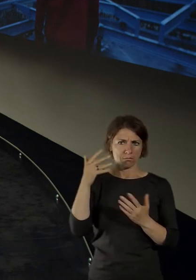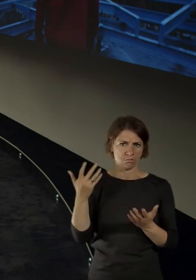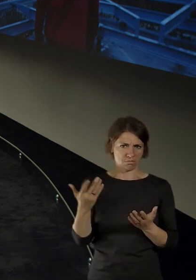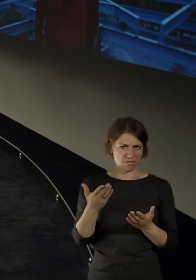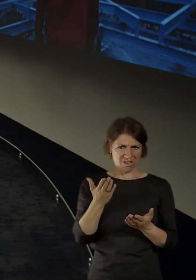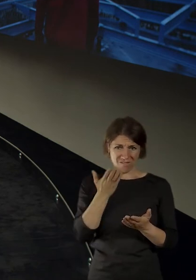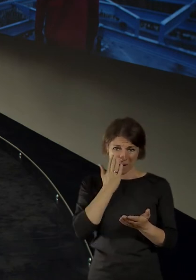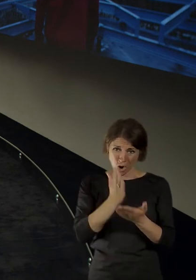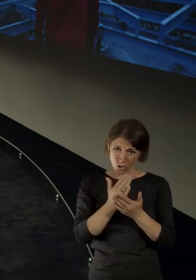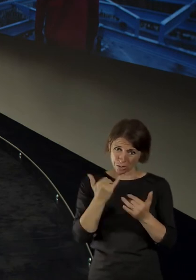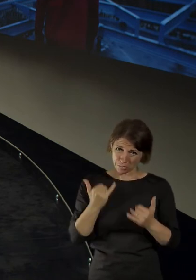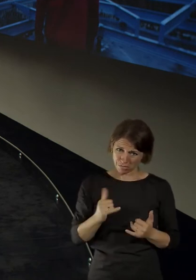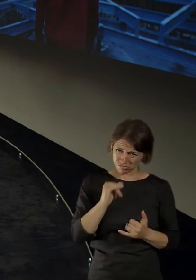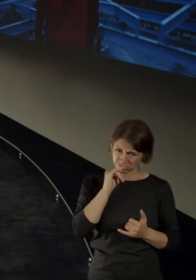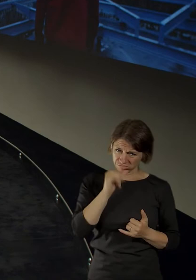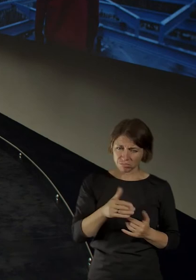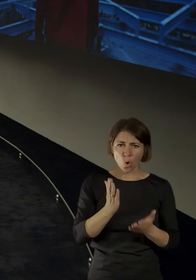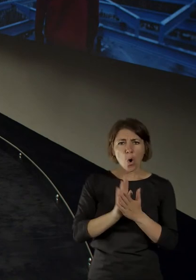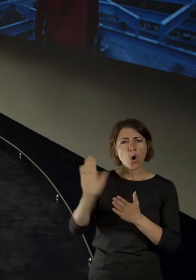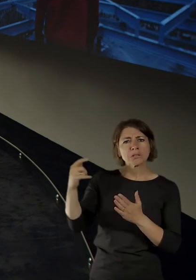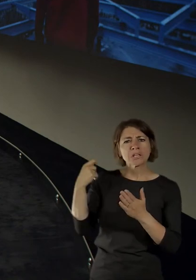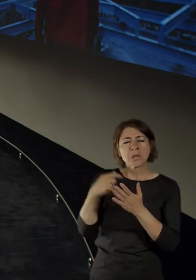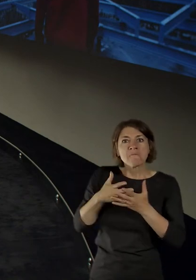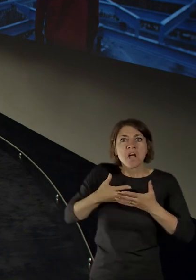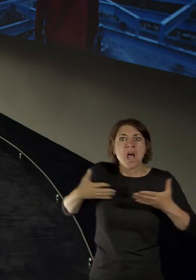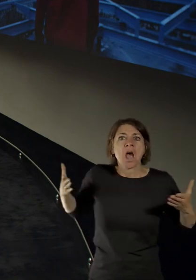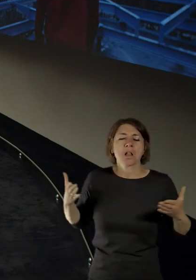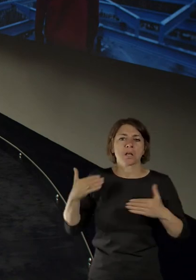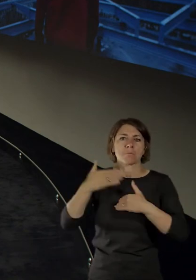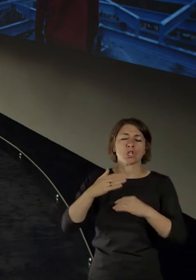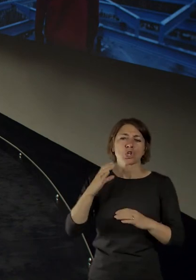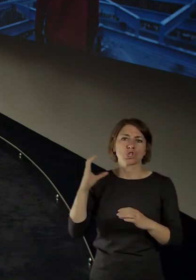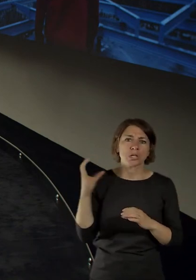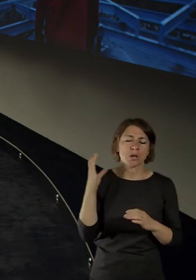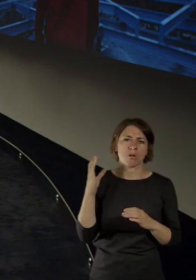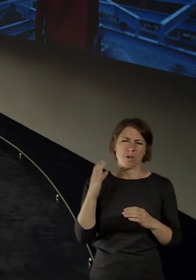jak to souvisí s Prahou? -Děkuju moc. Tak, jestli můžeme vysvětlit, jak se chová ta síť.